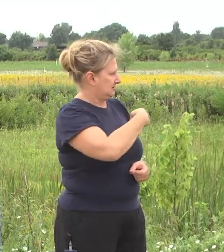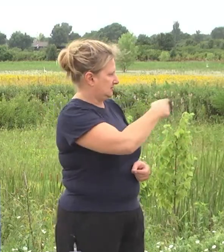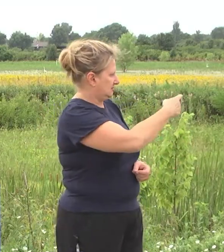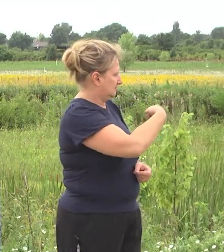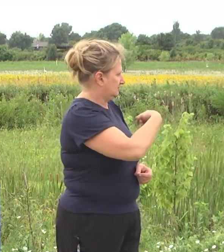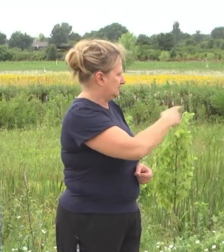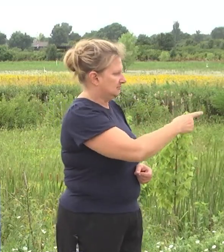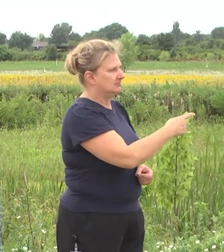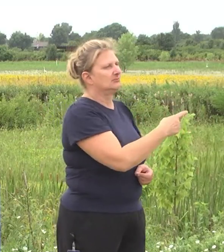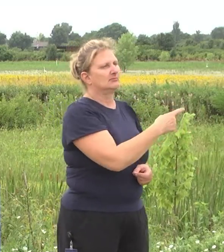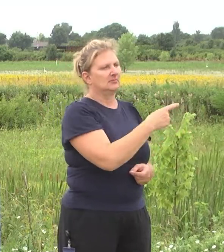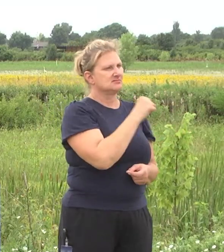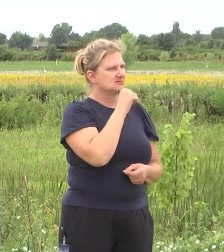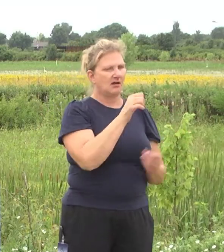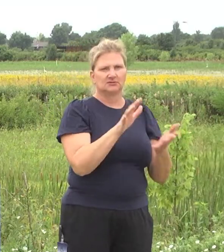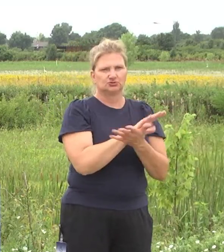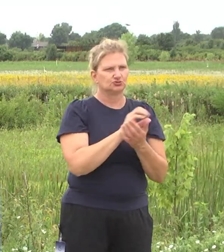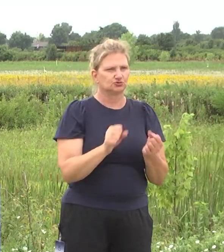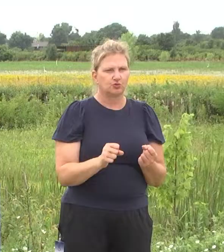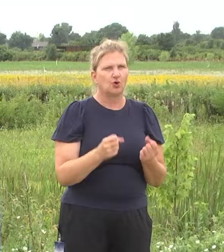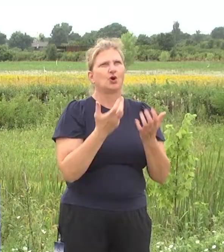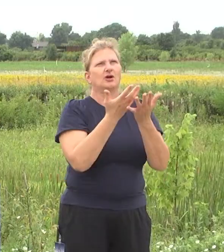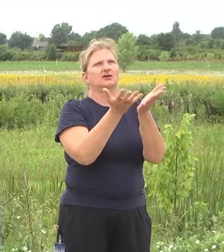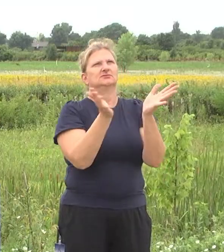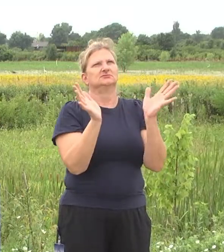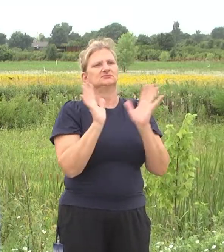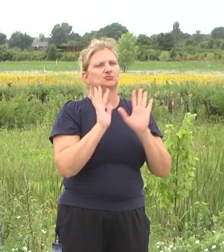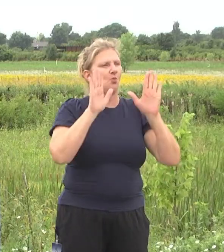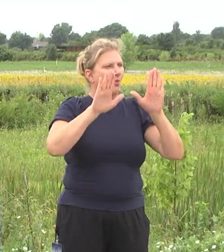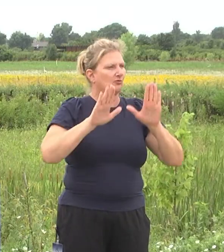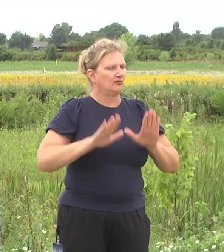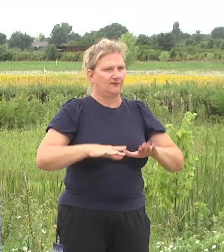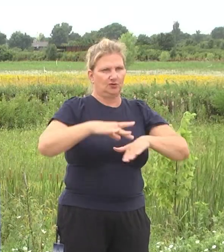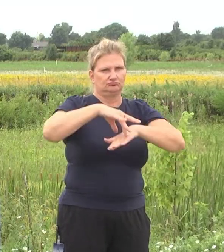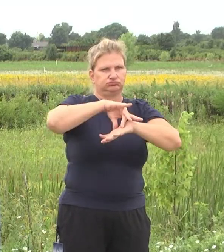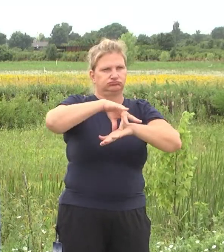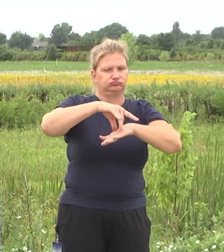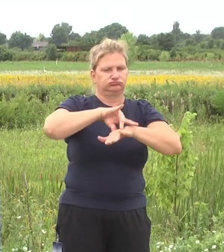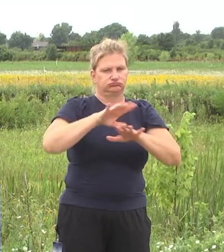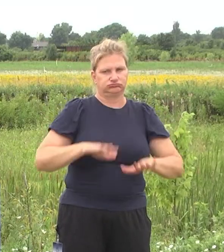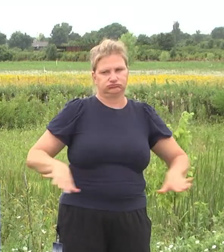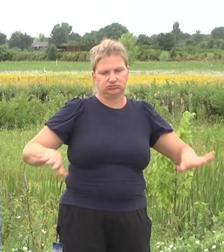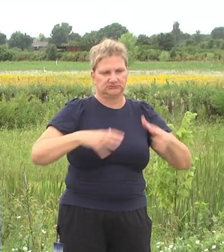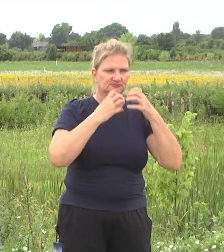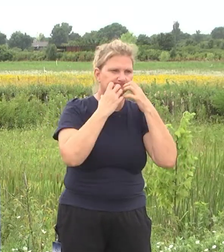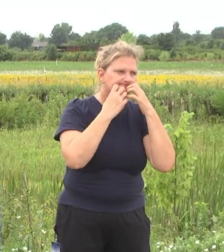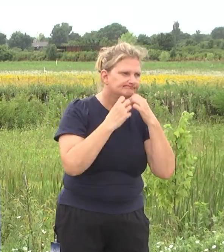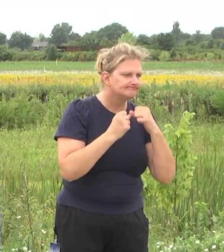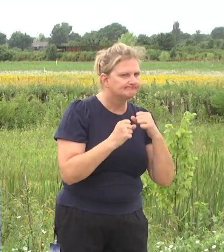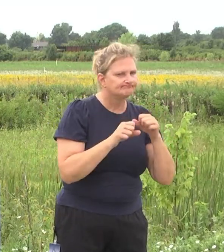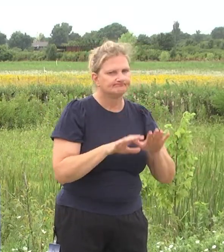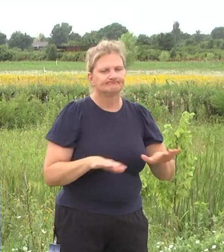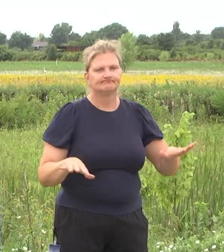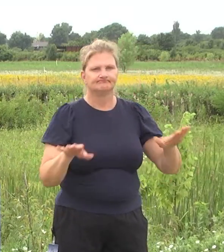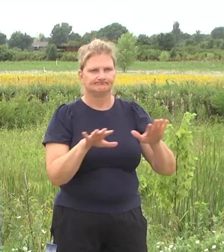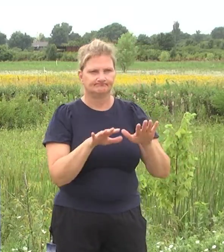destruir este maravilloso paisaje. Queríamos preservarlo al máximo. La